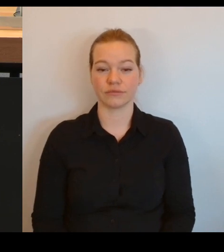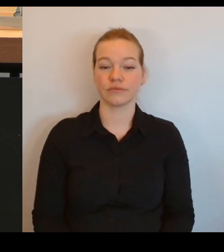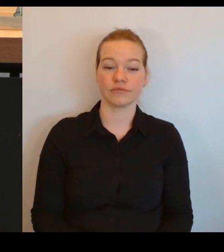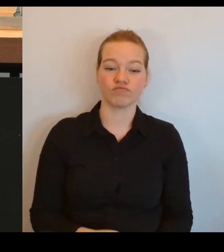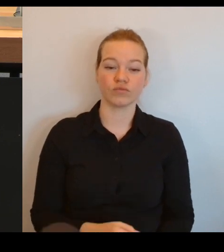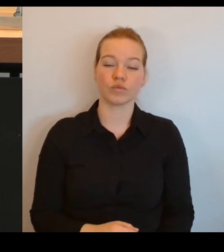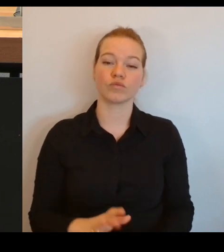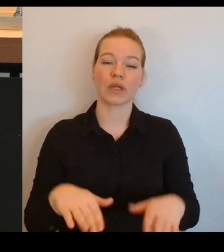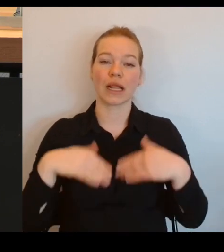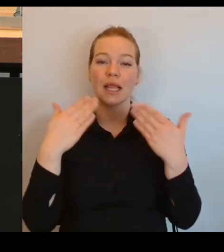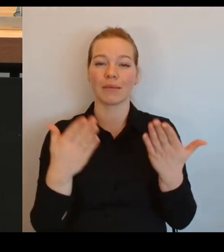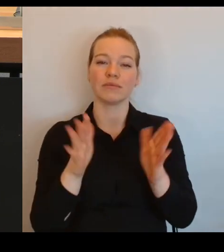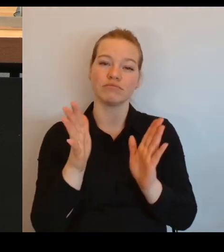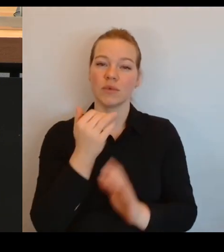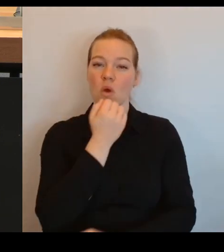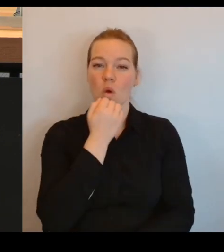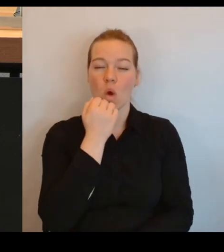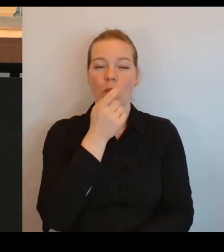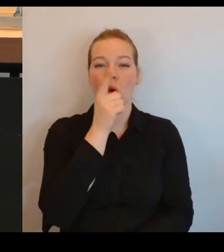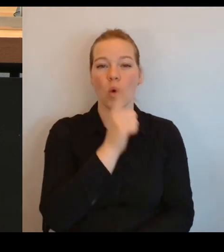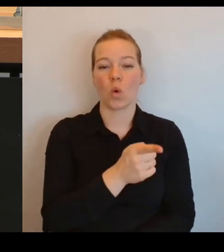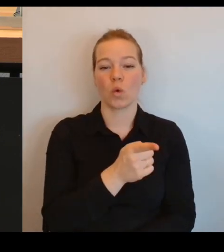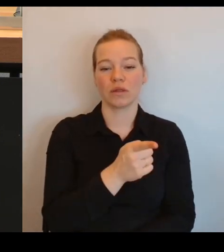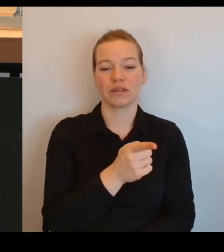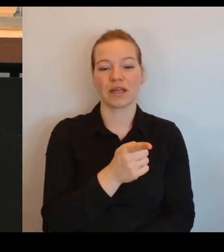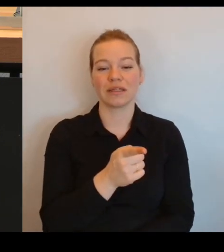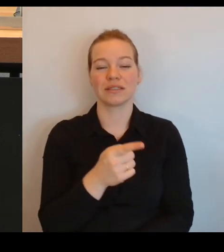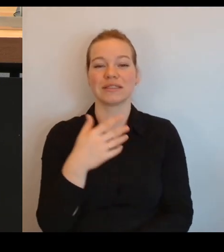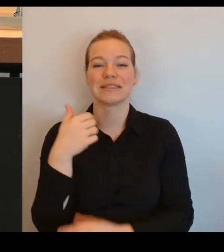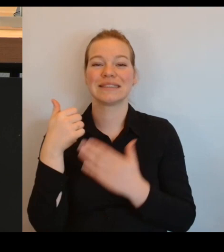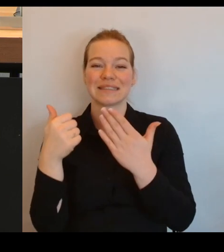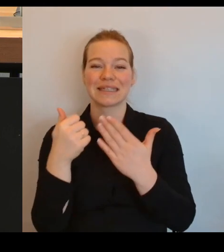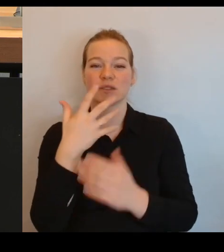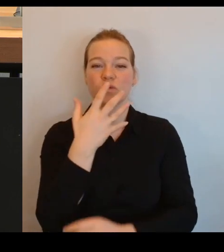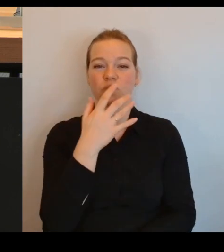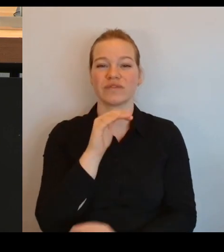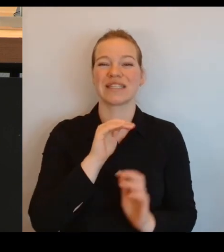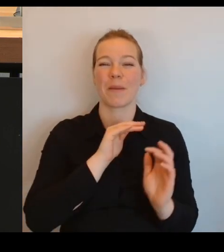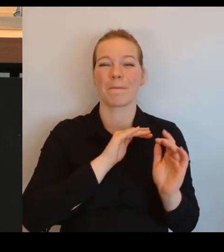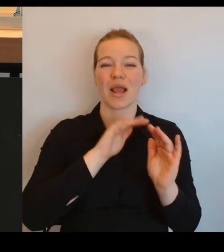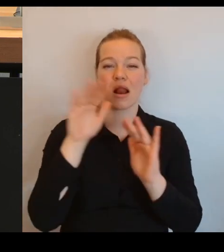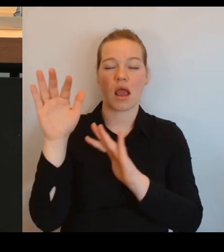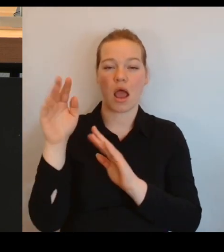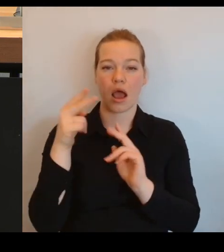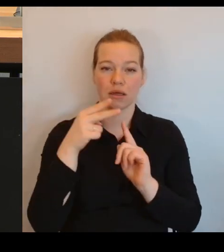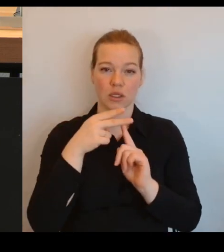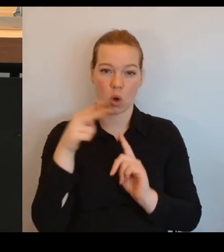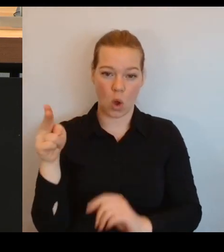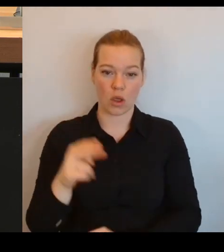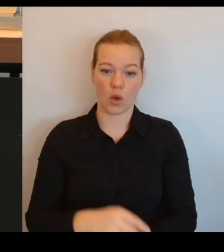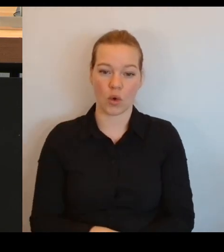Und da ist der Investitionsstau des Landes Berlin noch nicht mal eingerechnet. Und damit sind wir beim nächsten wichtigen Thema.